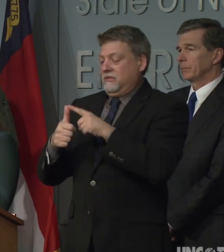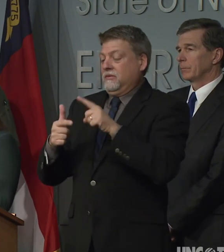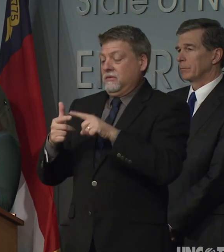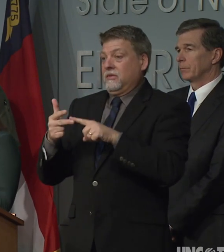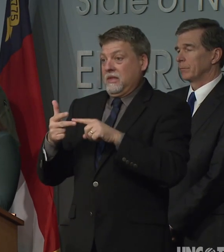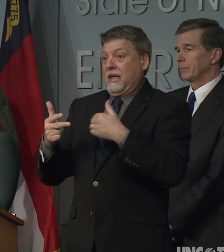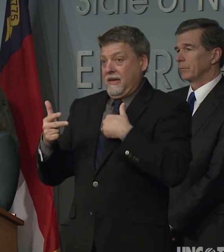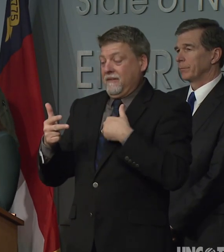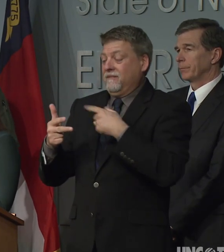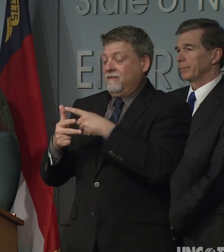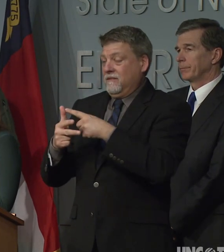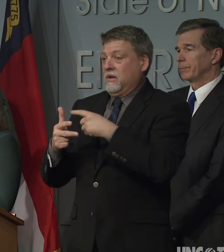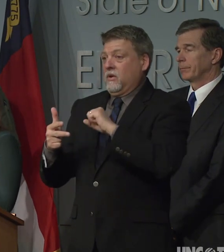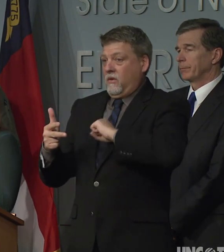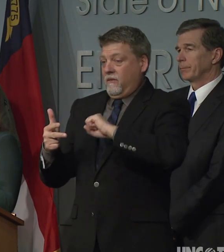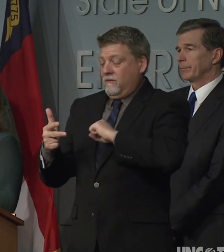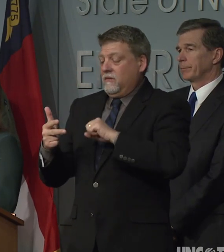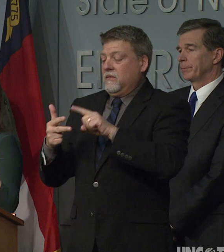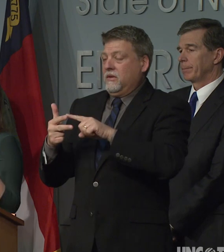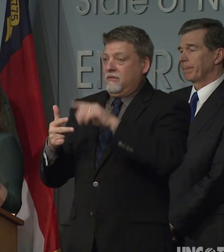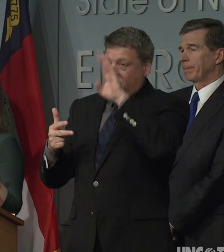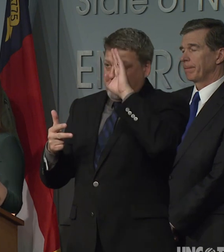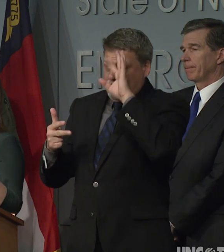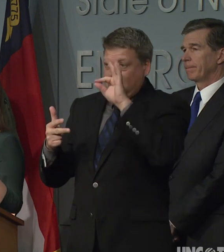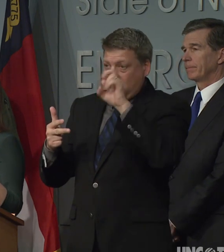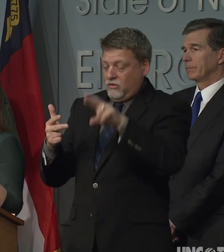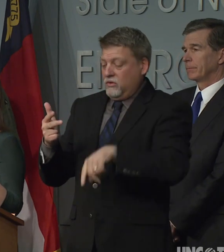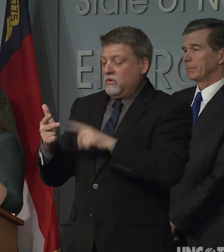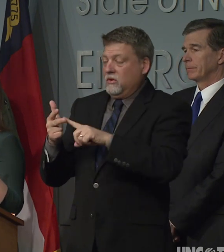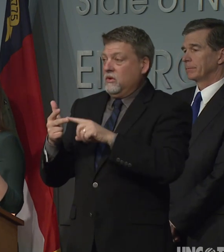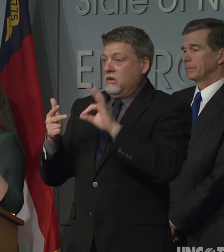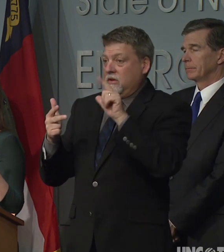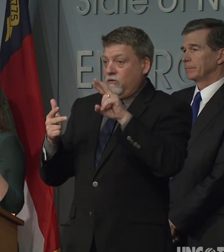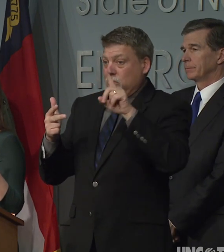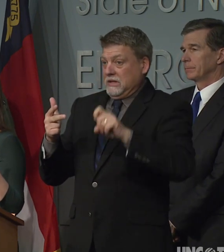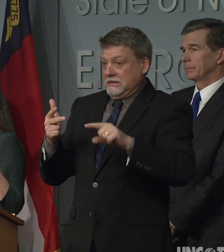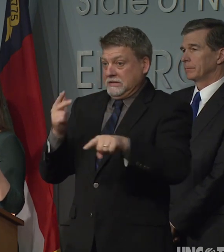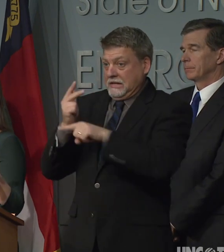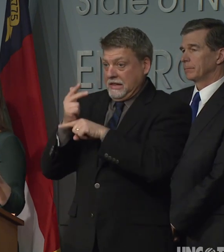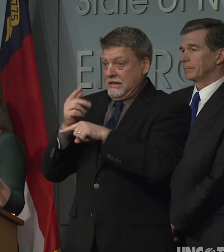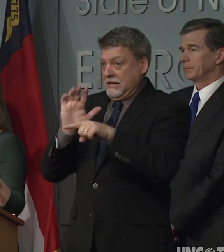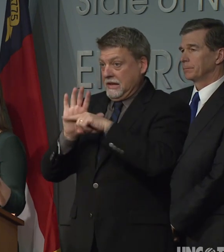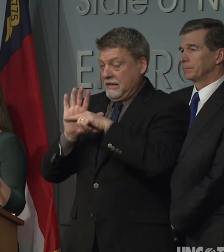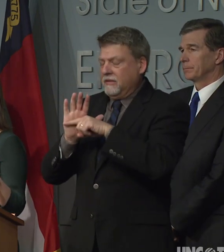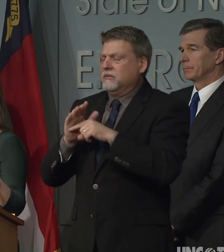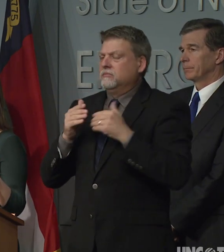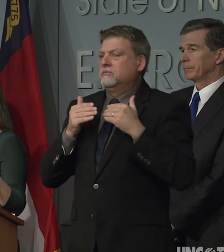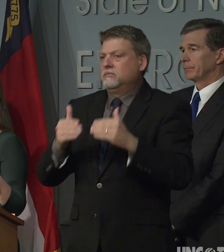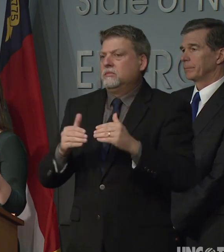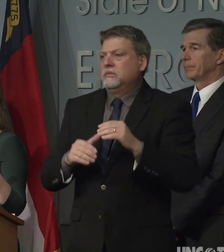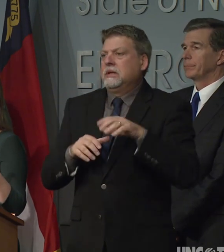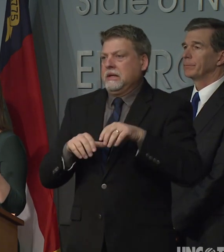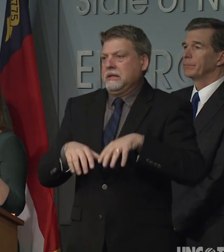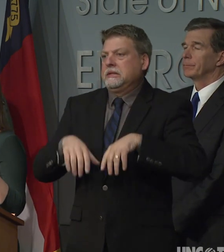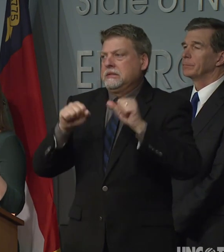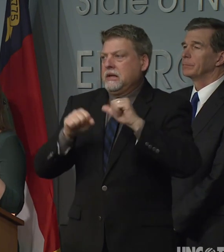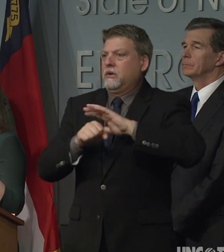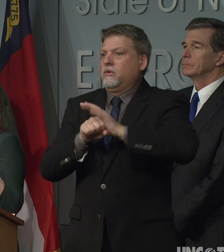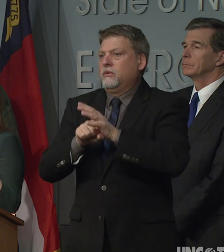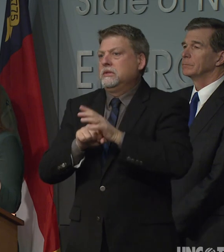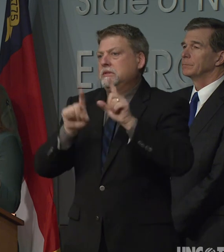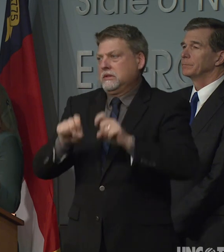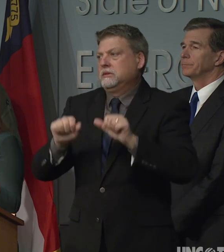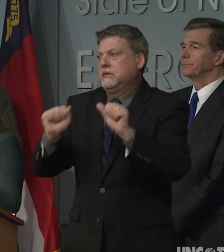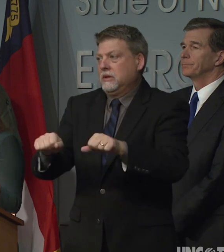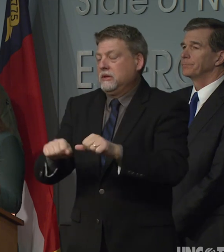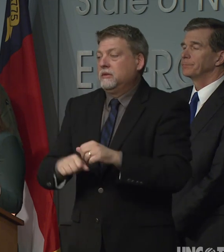fiebre tos y tiene resultado negativo para la gripa tenga acceso a las pruebas estábamos limitados en pantalla, spore el